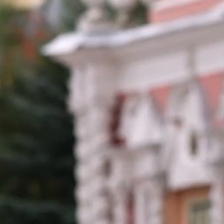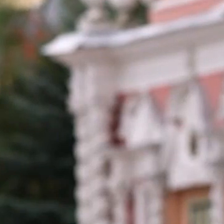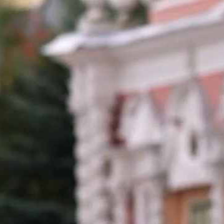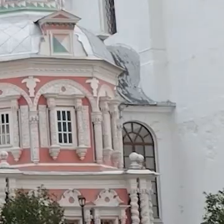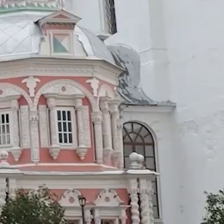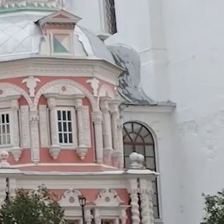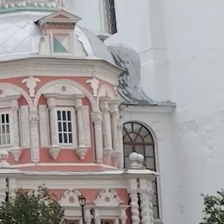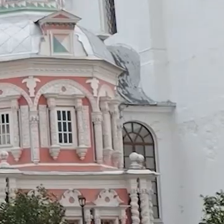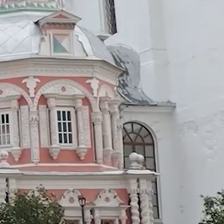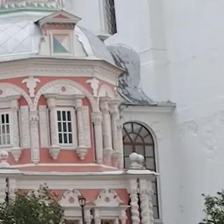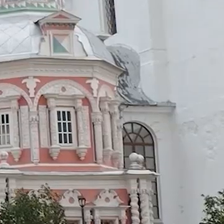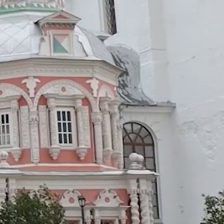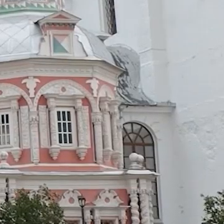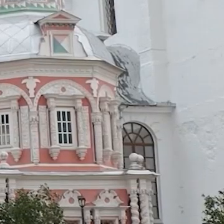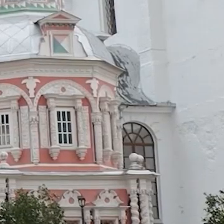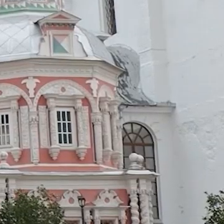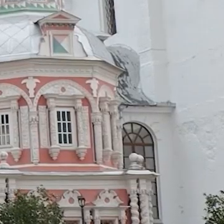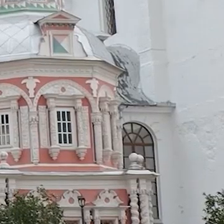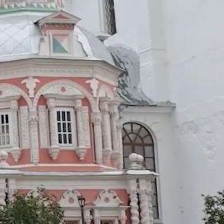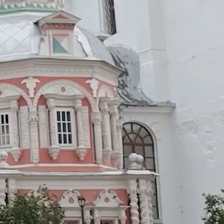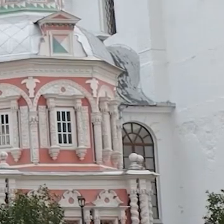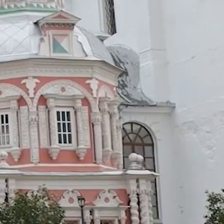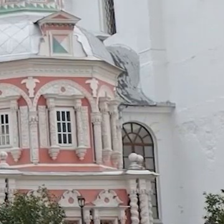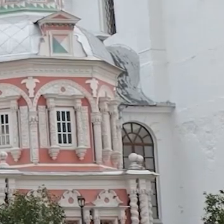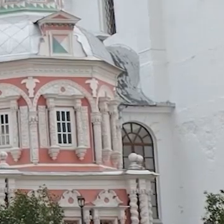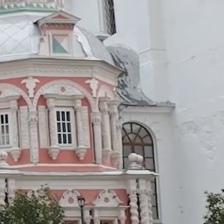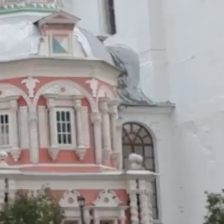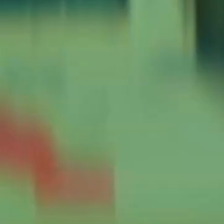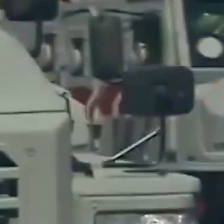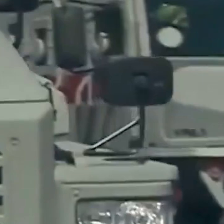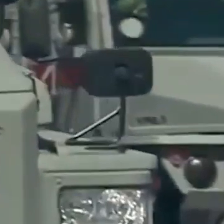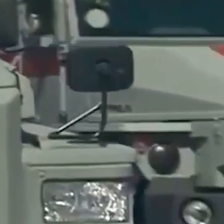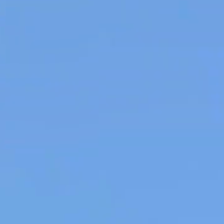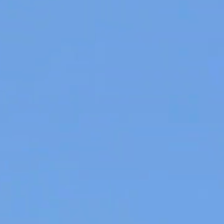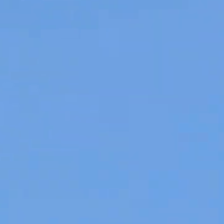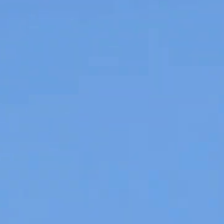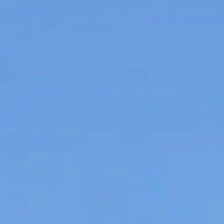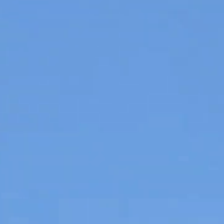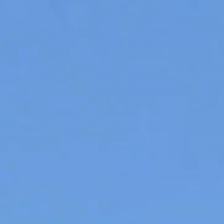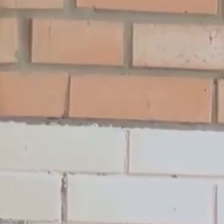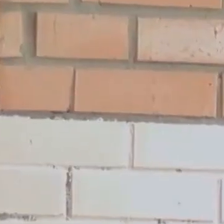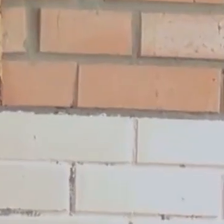так начнет свою историю Троица Сергиева лавра духовное сердце России вызовы частичная военная